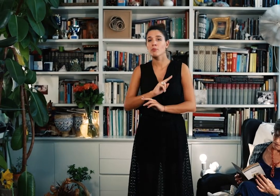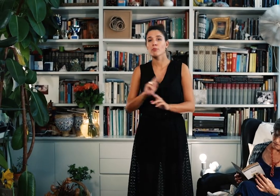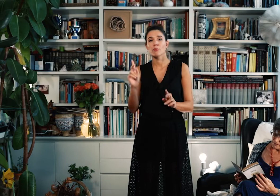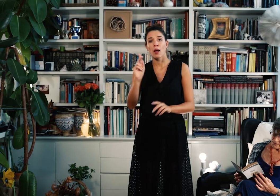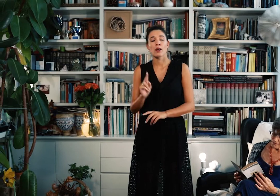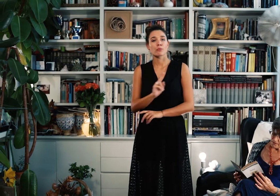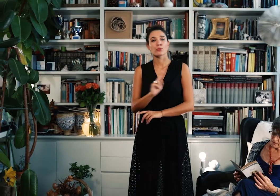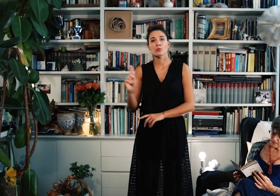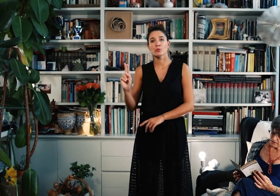Non si videro più.